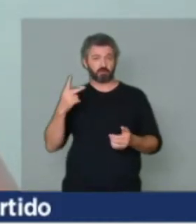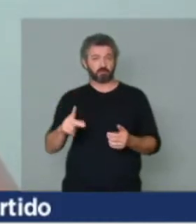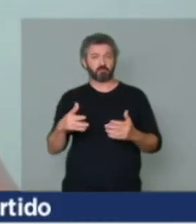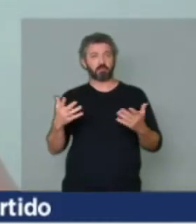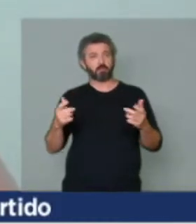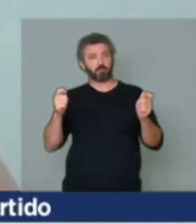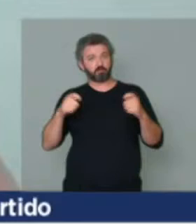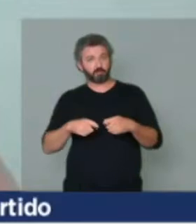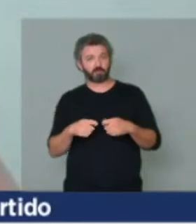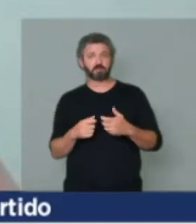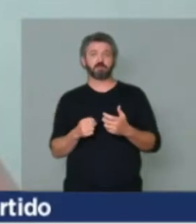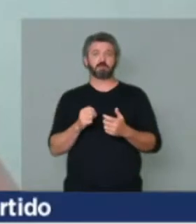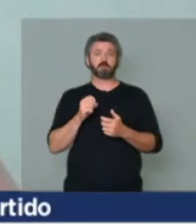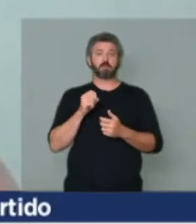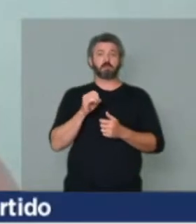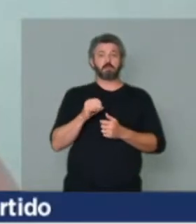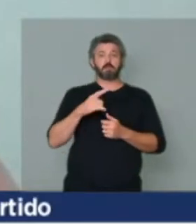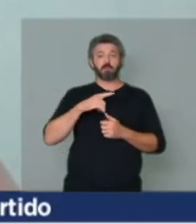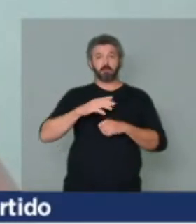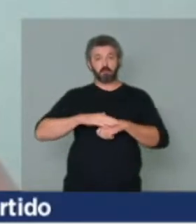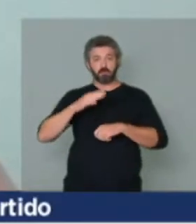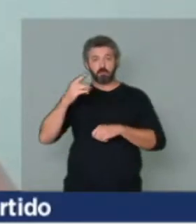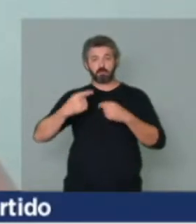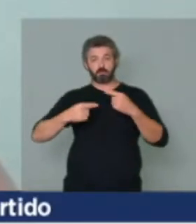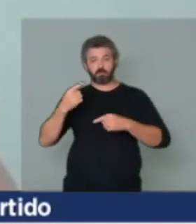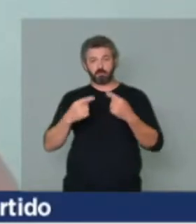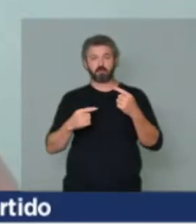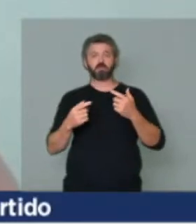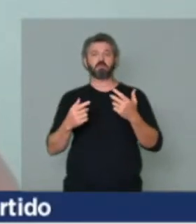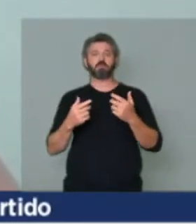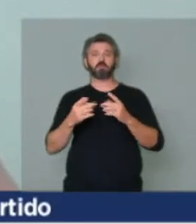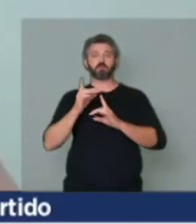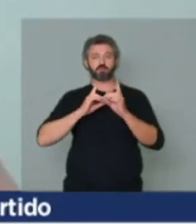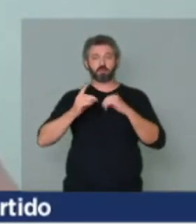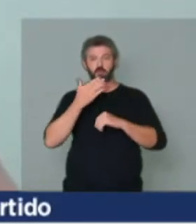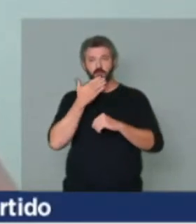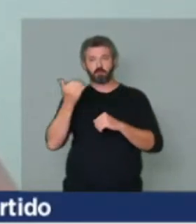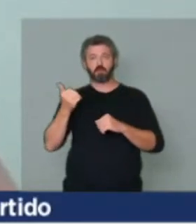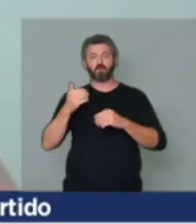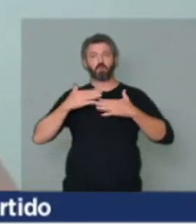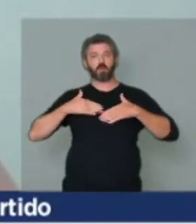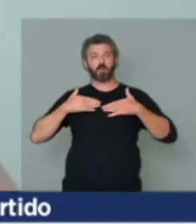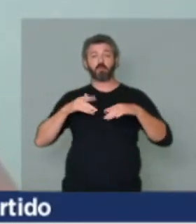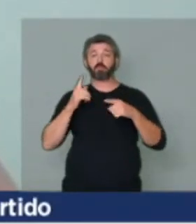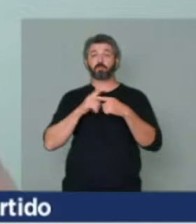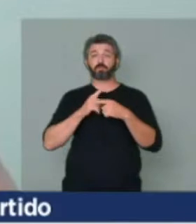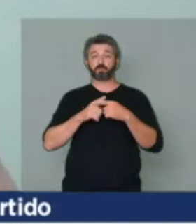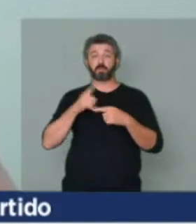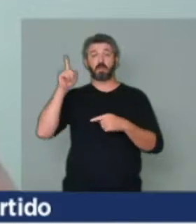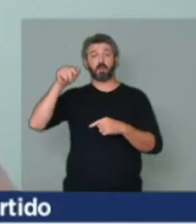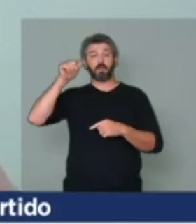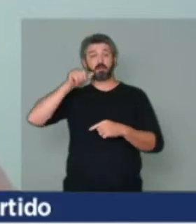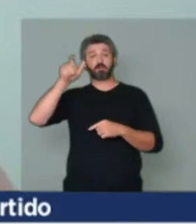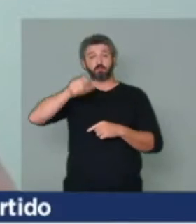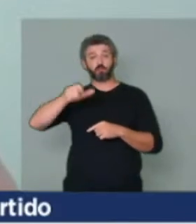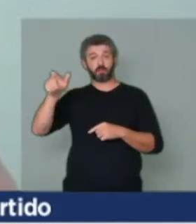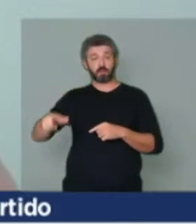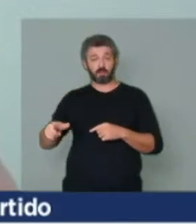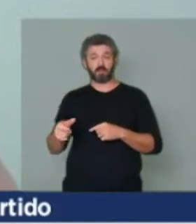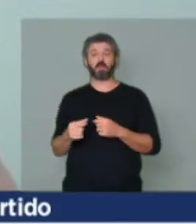DISCUSSÃO, MELHOR DEBATE COM CALMA PORQUE SÃO AS MULHERES QUE ESTÃO FALANDO AQUI, QUE É NECESSÁRIO UM MOMENTO PARA REDISCUTIR ESSE TEXTO POR MAIS QUE HAJA BOA INTENÇÃO DA